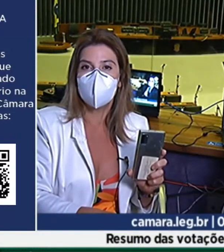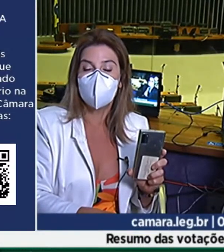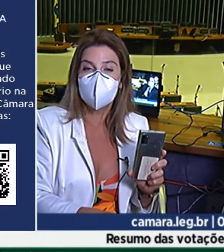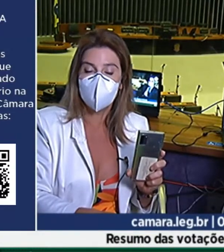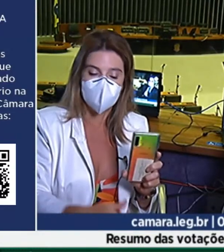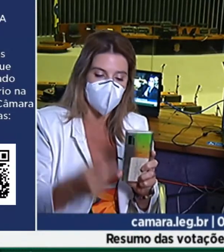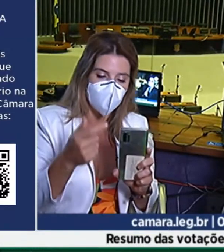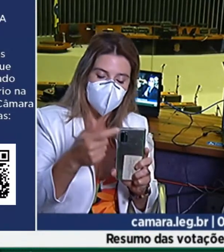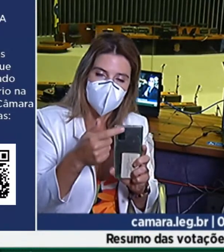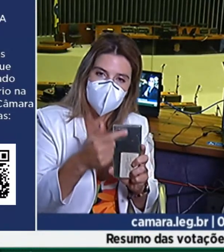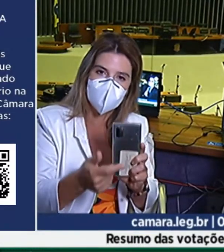TWITTER. APONTA A CÂMERA DO SEU CELULAR PRA ESSE QR CODE